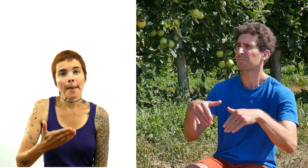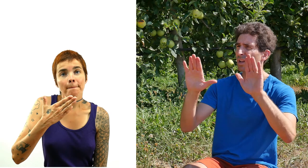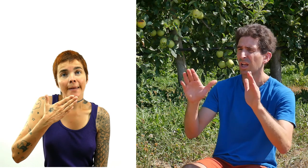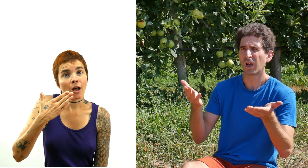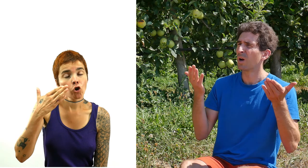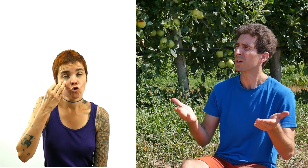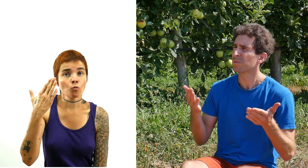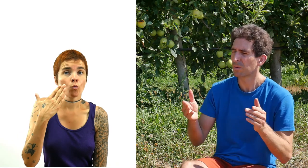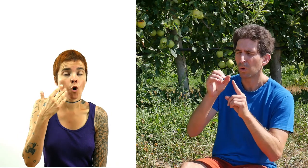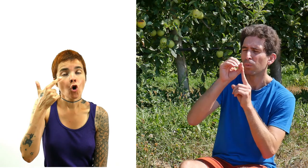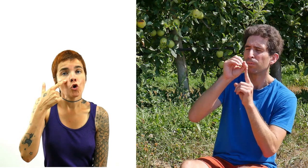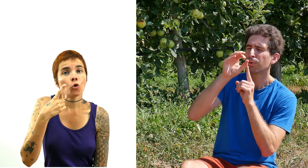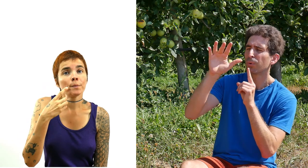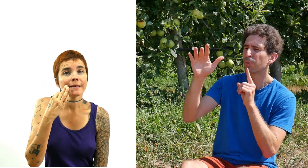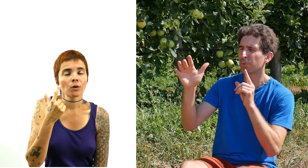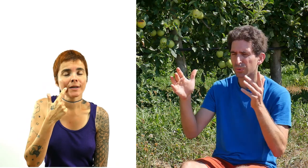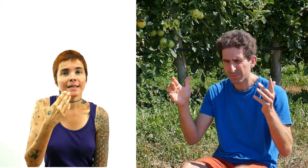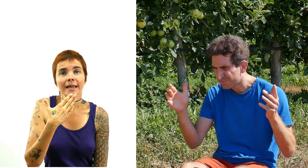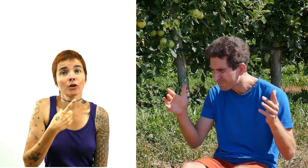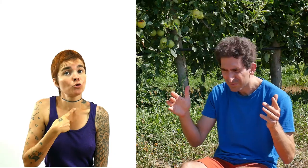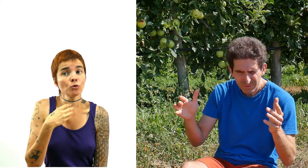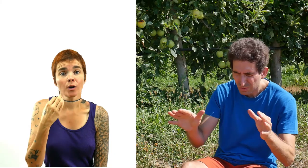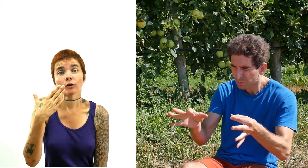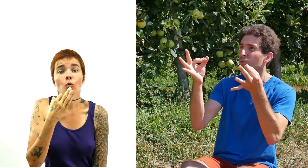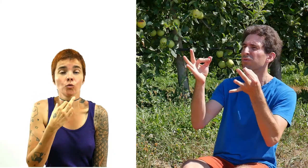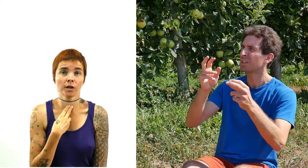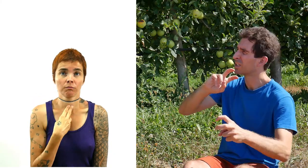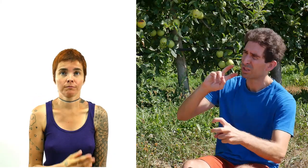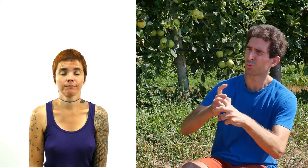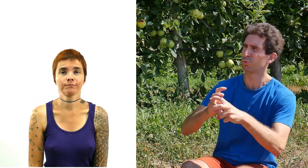Mais en ce moment, le pissenlit est dur à trouver.